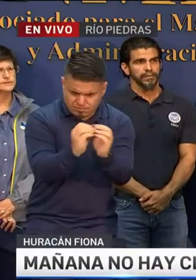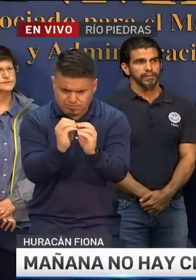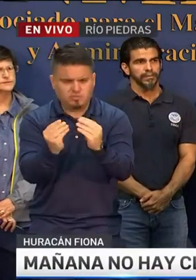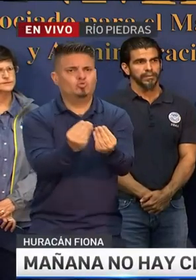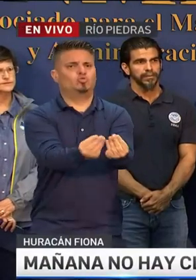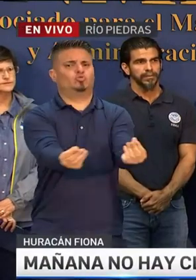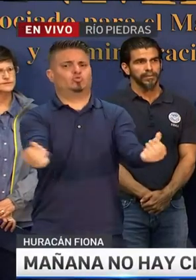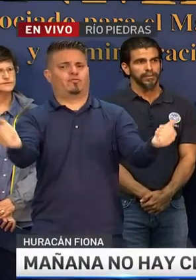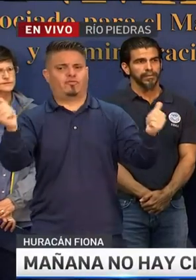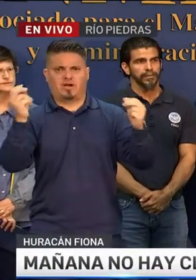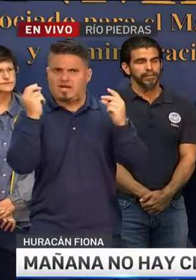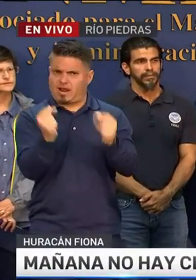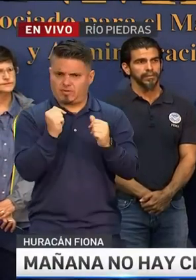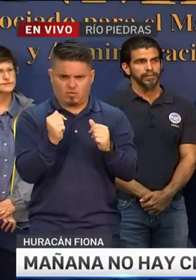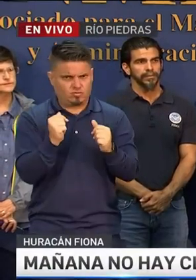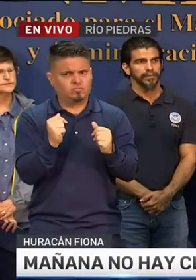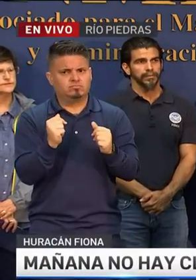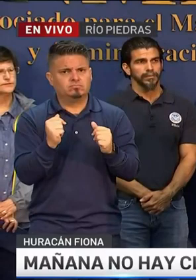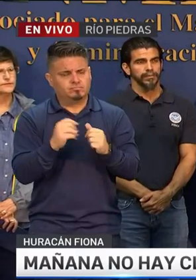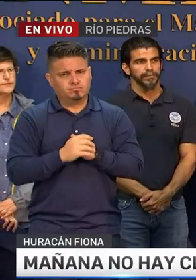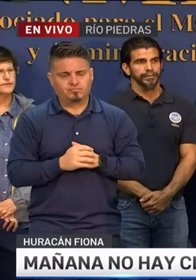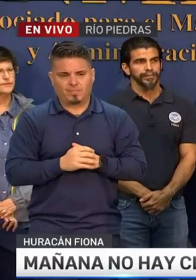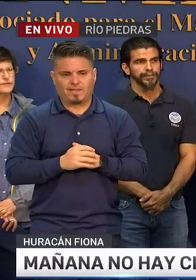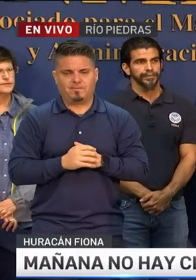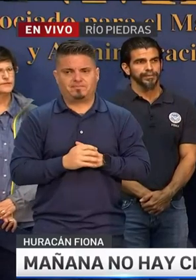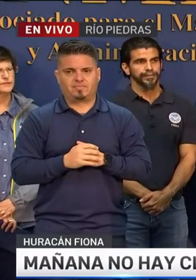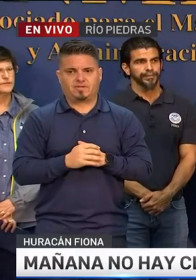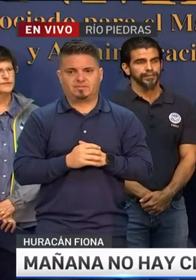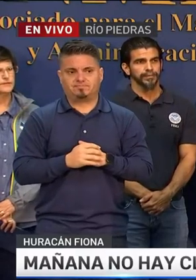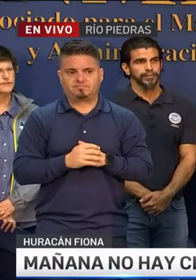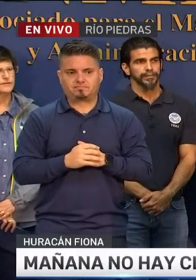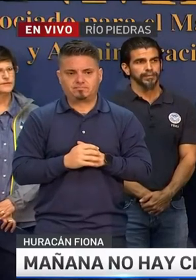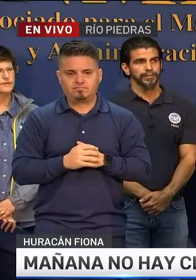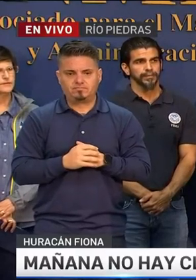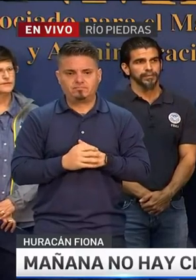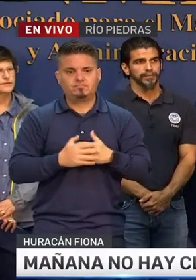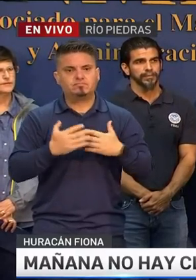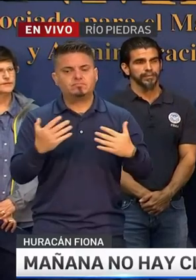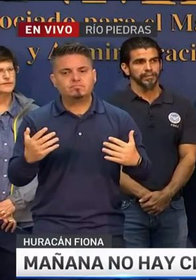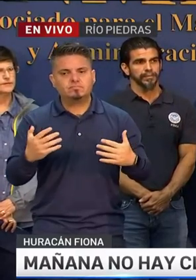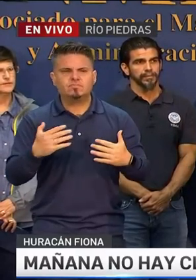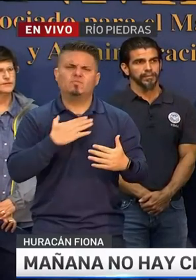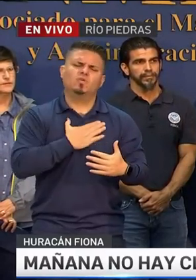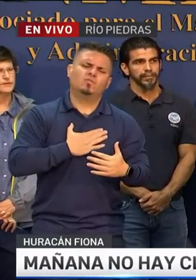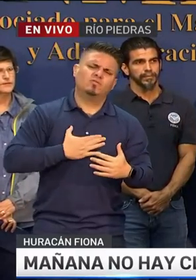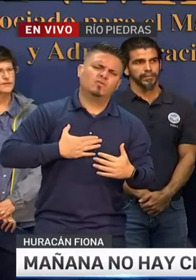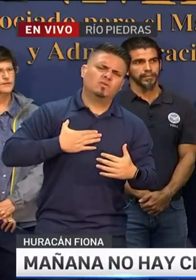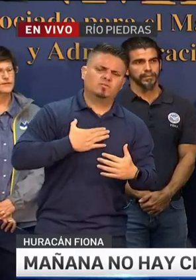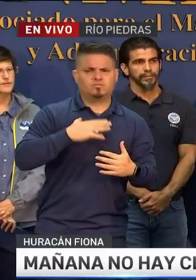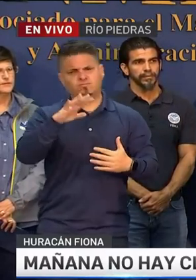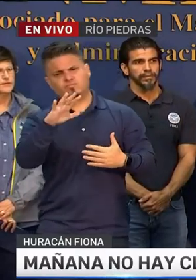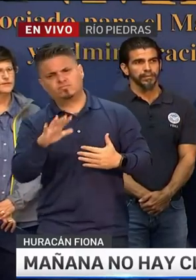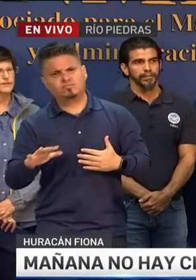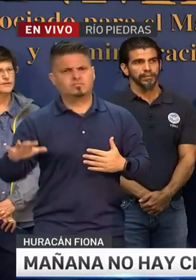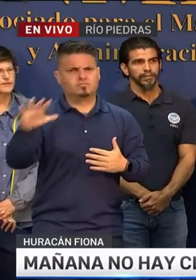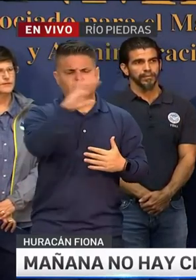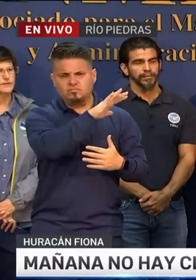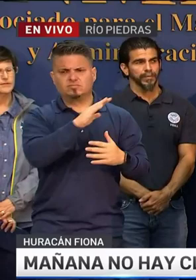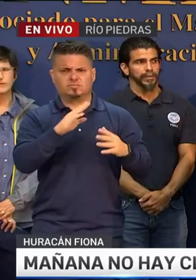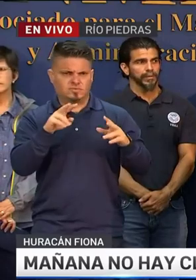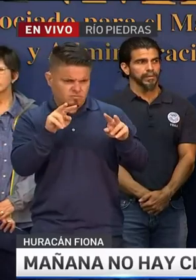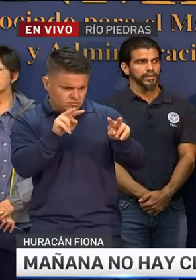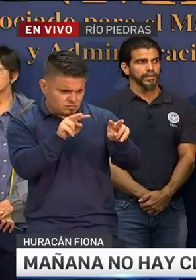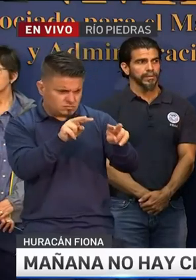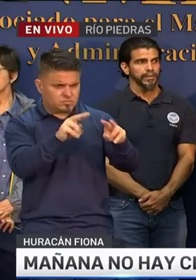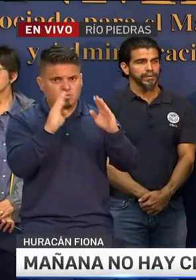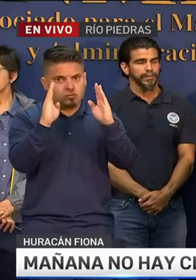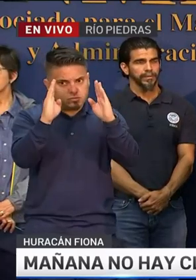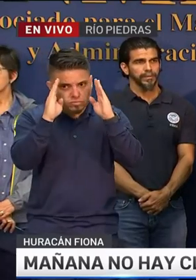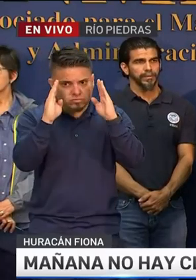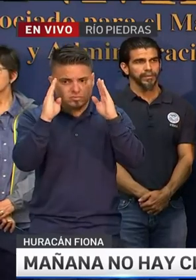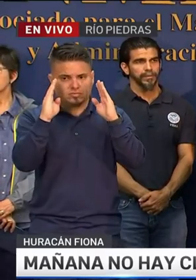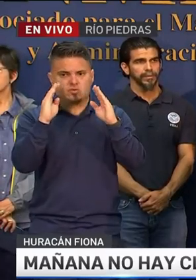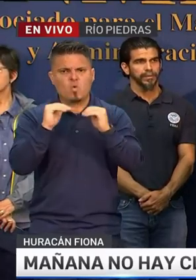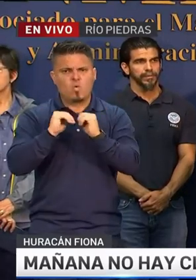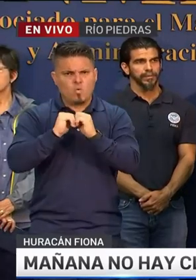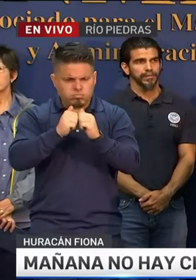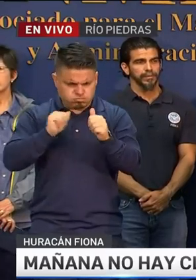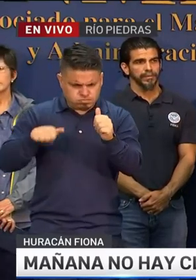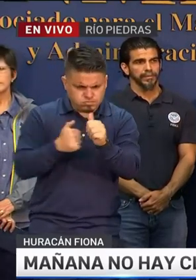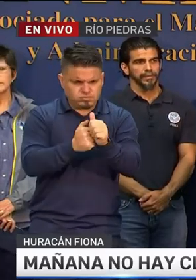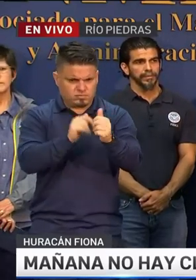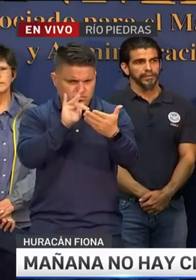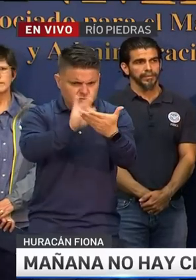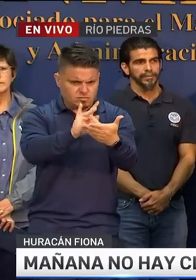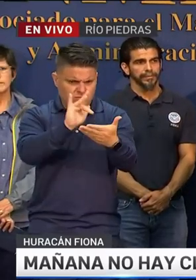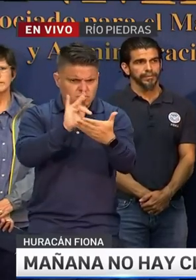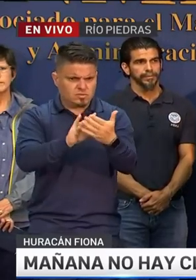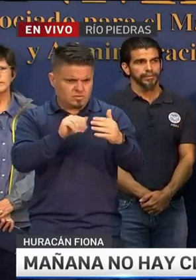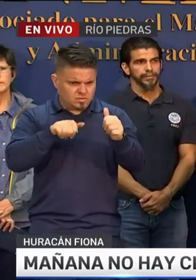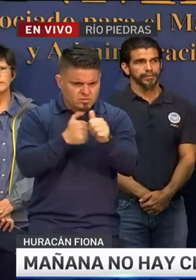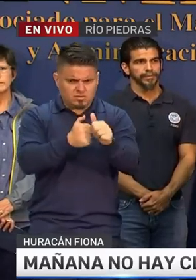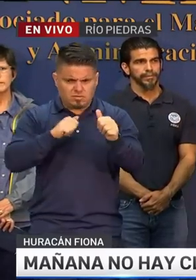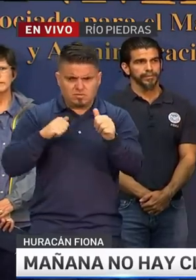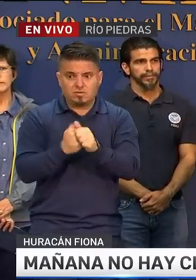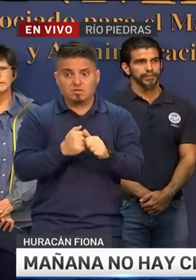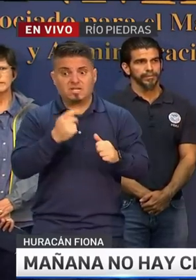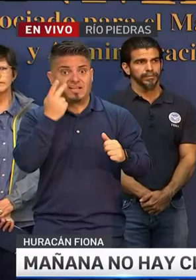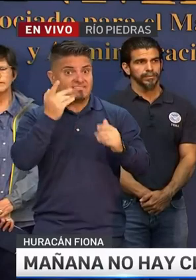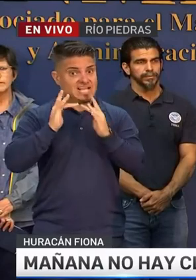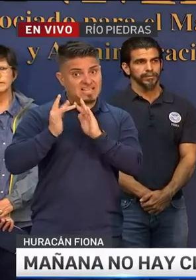A LA MAYOR BREVEDAD POSIBLE.